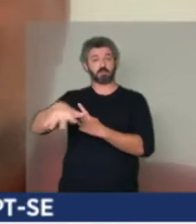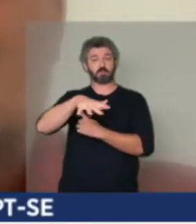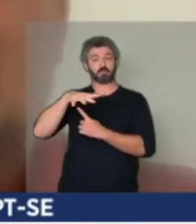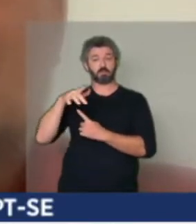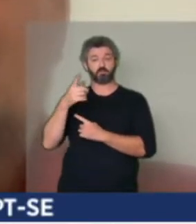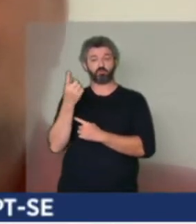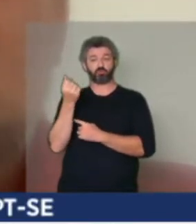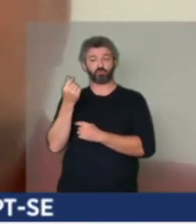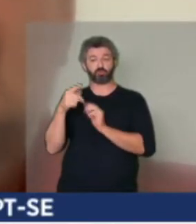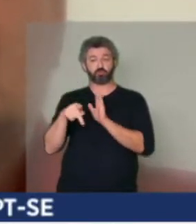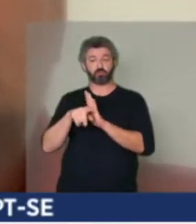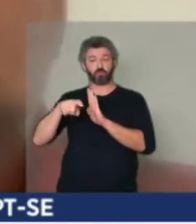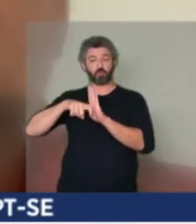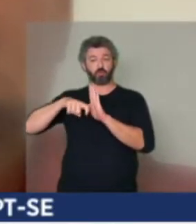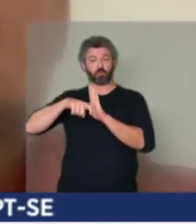TRIBUTÁRIA... E QUE OS... POSSAM TER MELHOR CONDIÇÕES